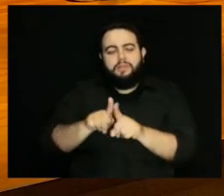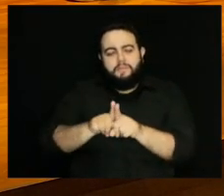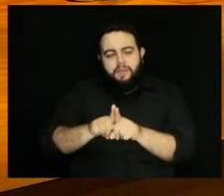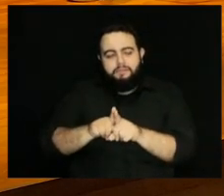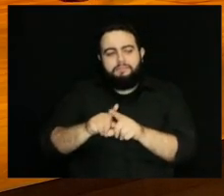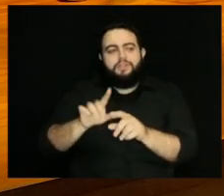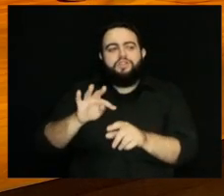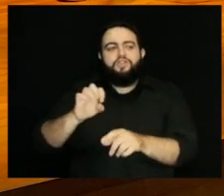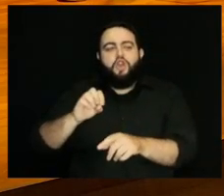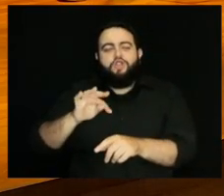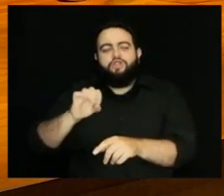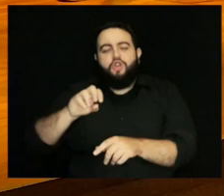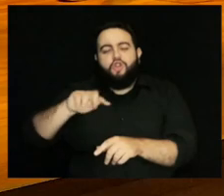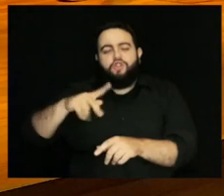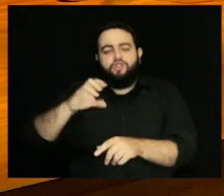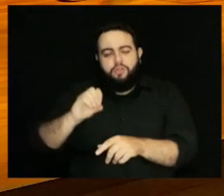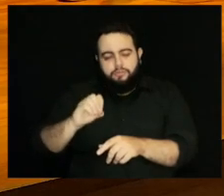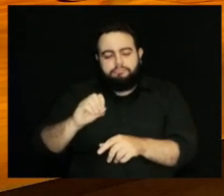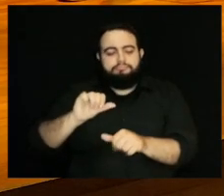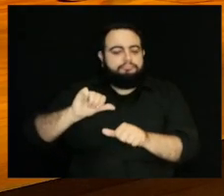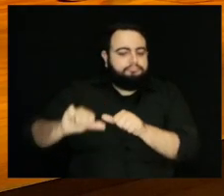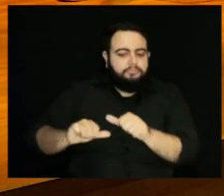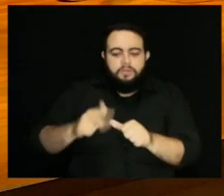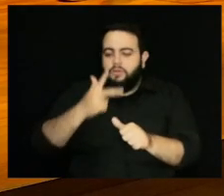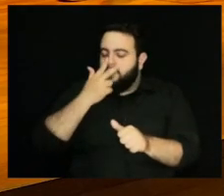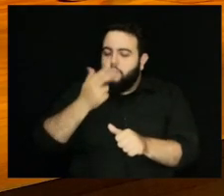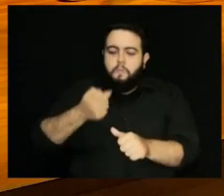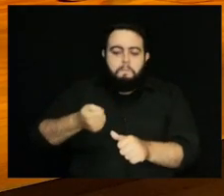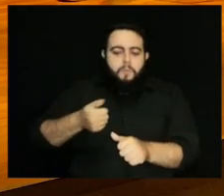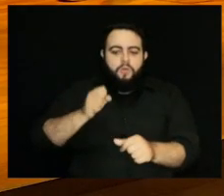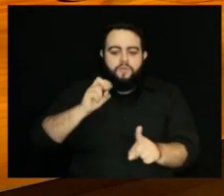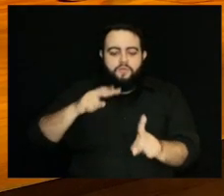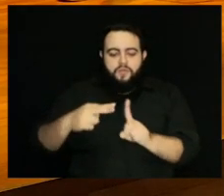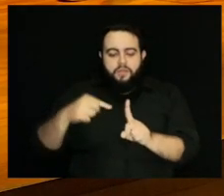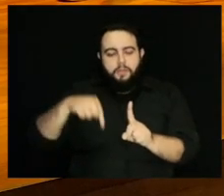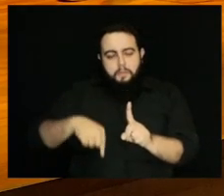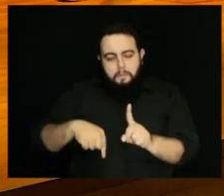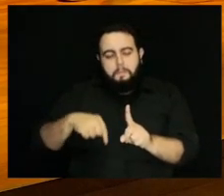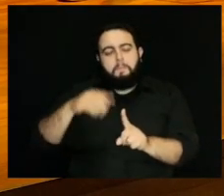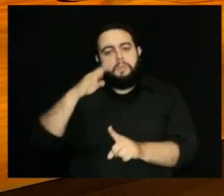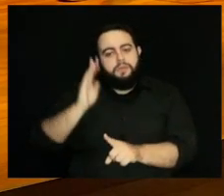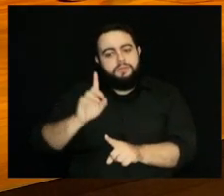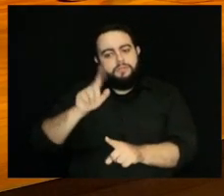que virou uma coisa muito rara no Brasil, inclusive que é o compositor profissional, que é o